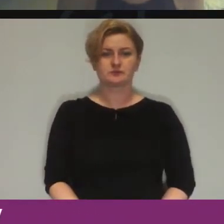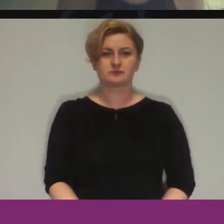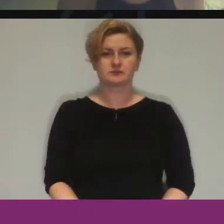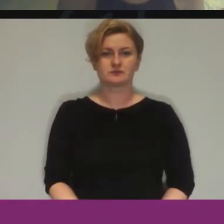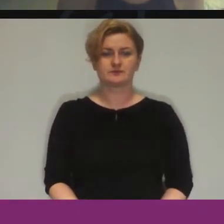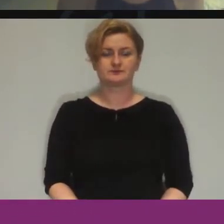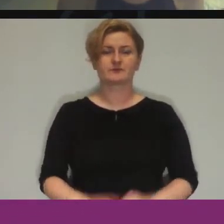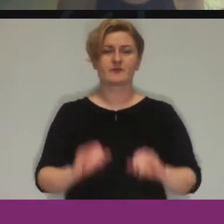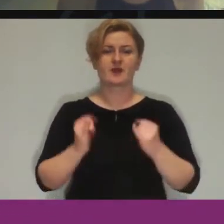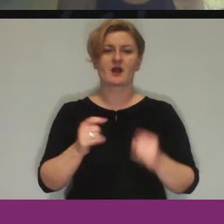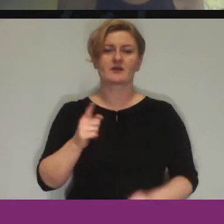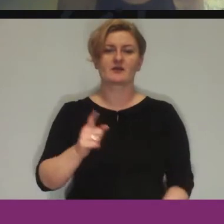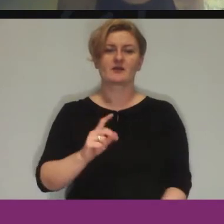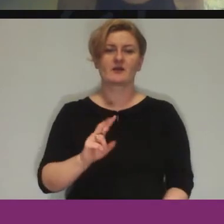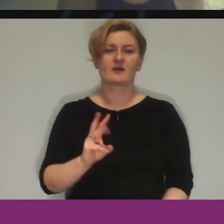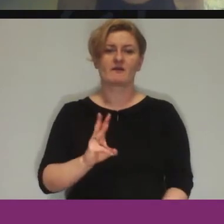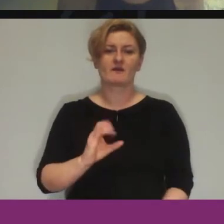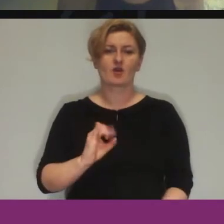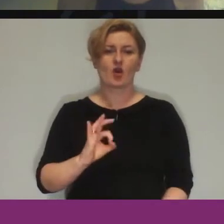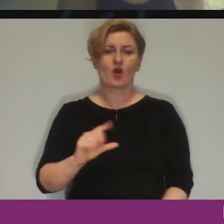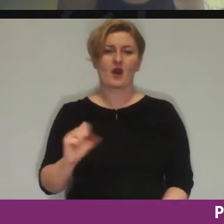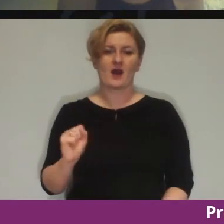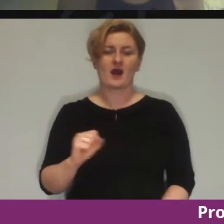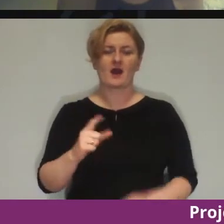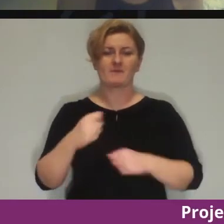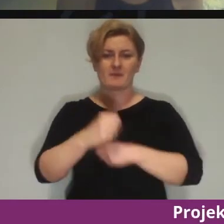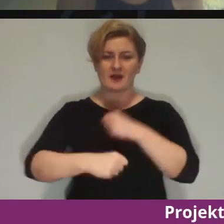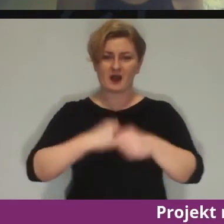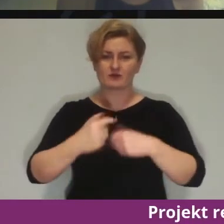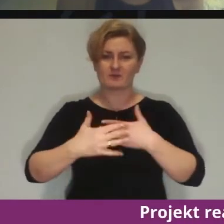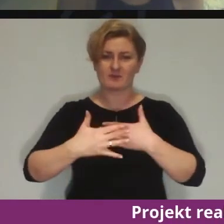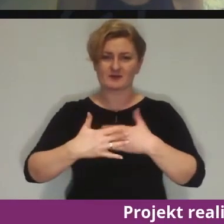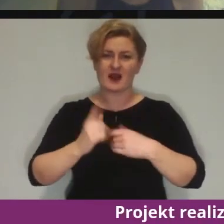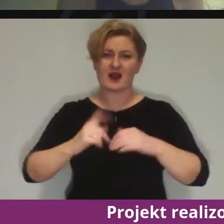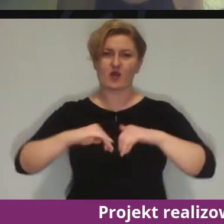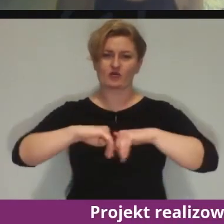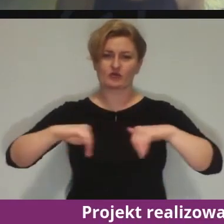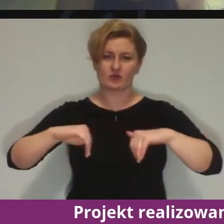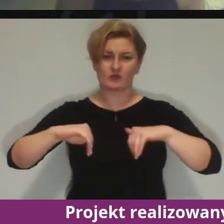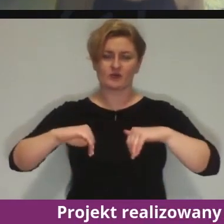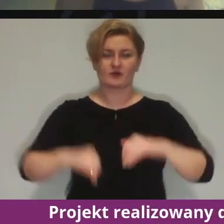Dominika: A Ty, Wiola? Pracujecie blisko, ale jednak osobno.